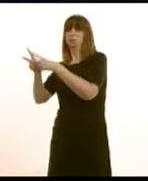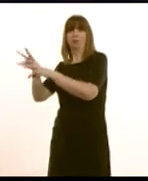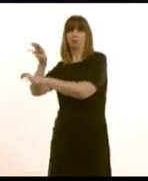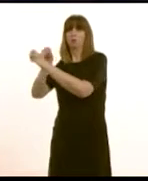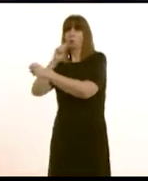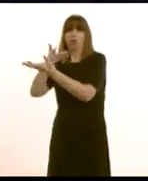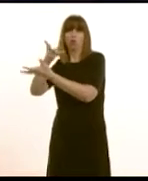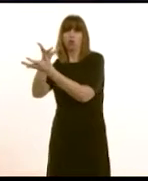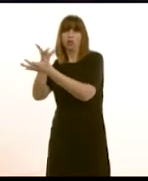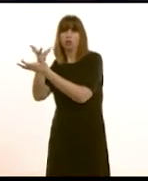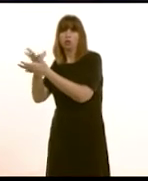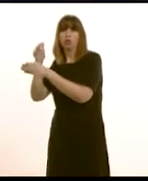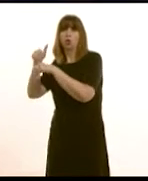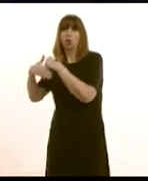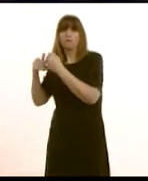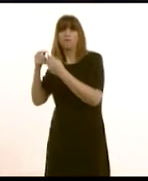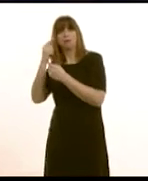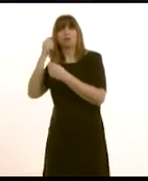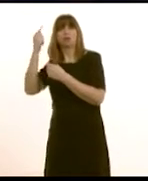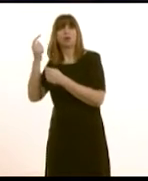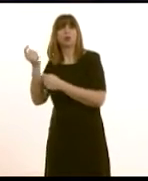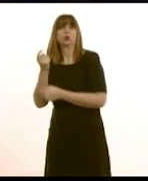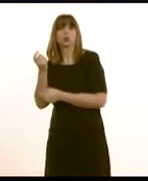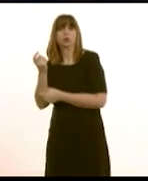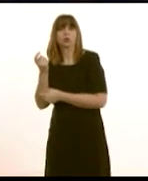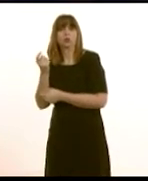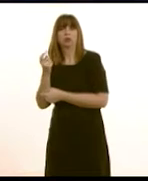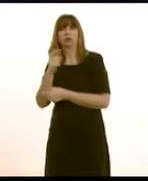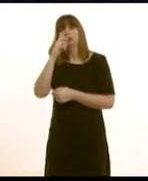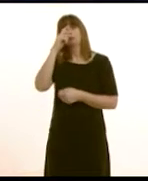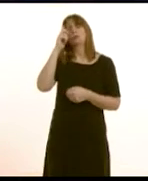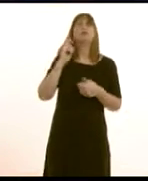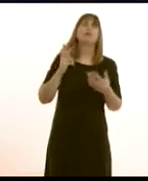specific proposals in due course.í Aled Roberts: Felly, hwyrach y gwnaiff yr